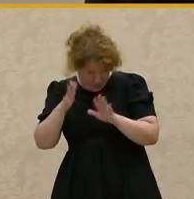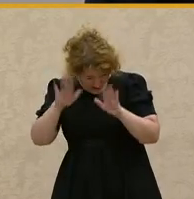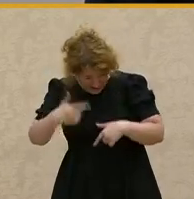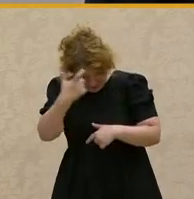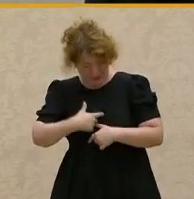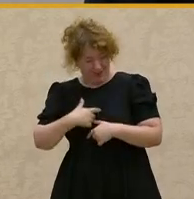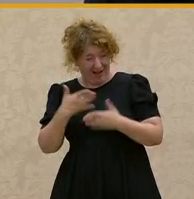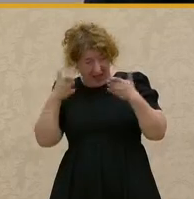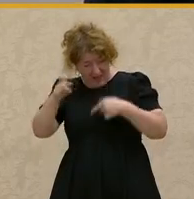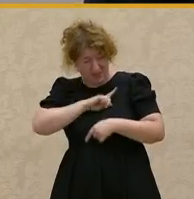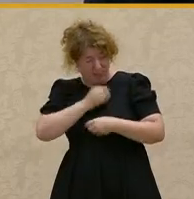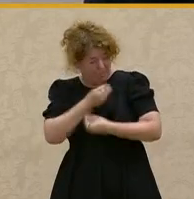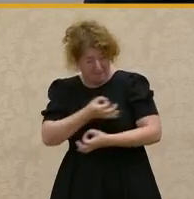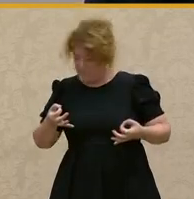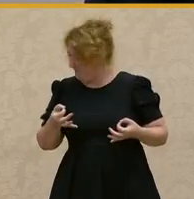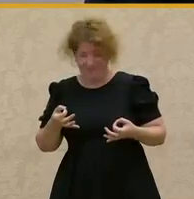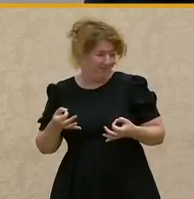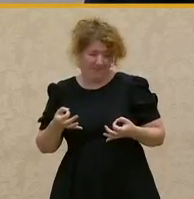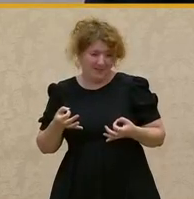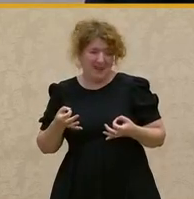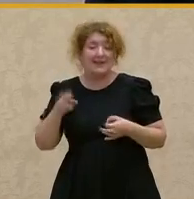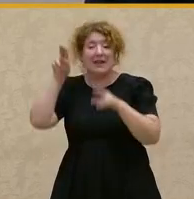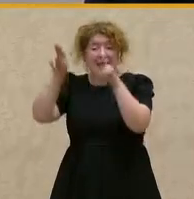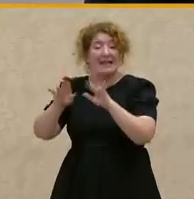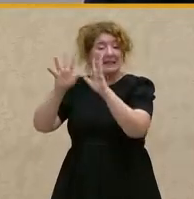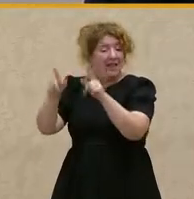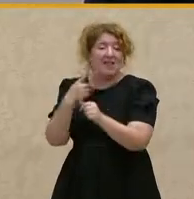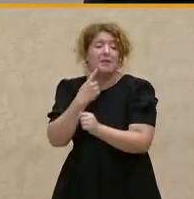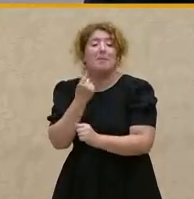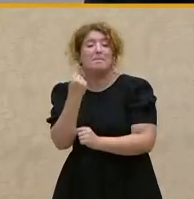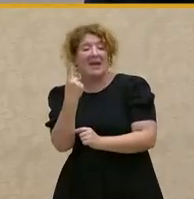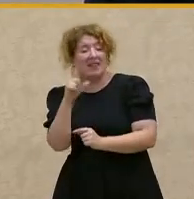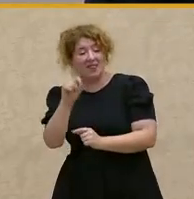a la persona. Lo que hay que decir es que la residencia tiene 1100 euros, que es lo que cuesta